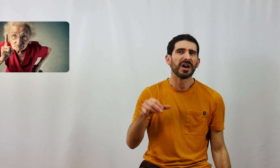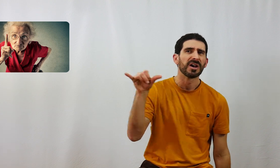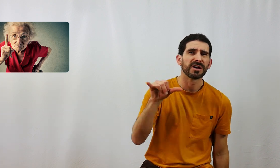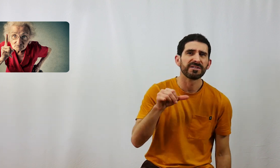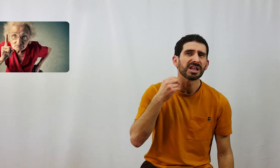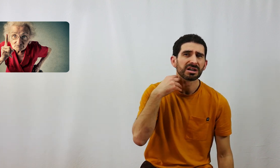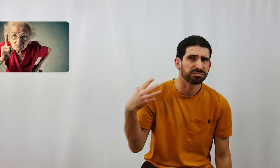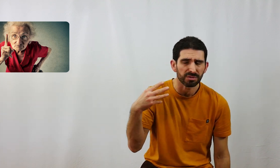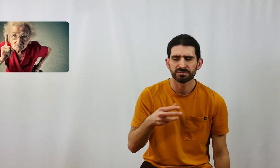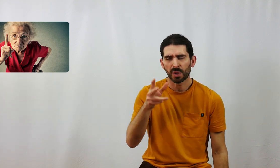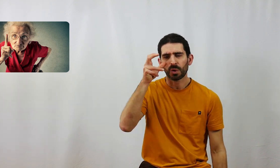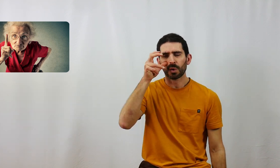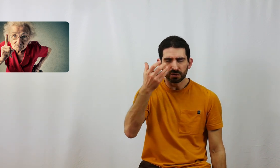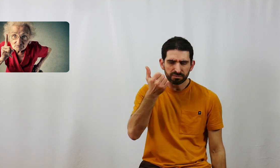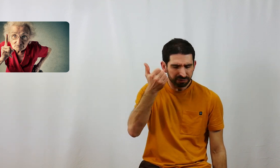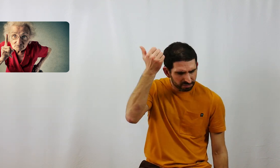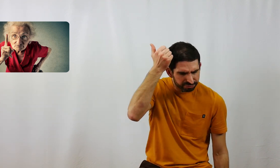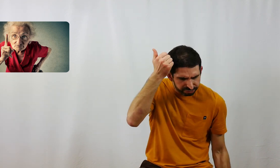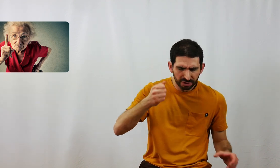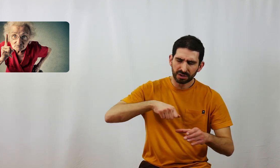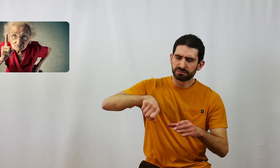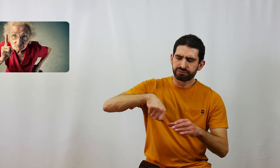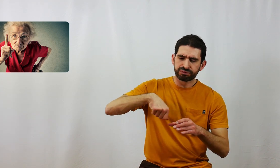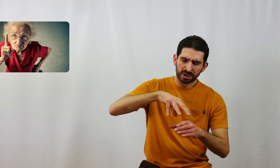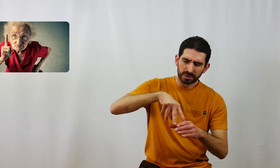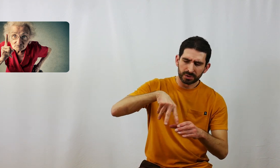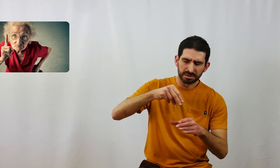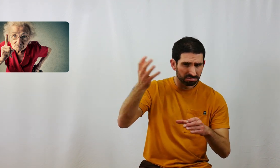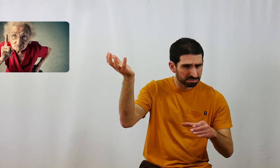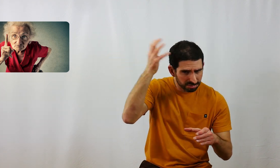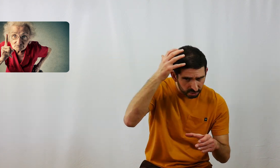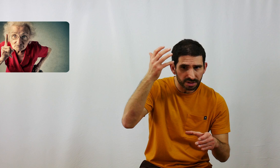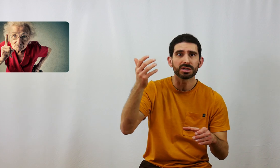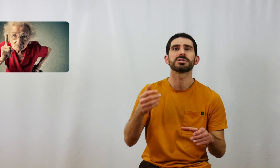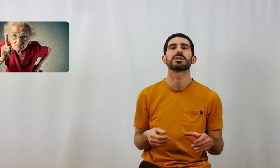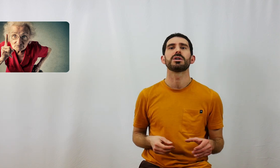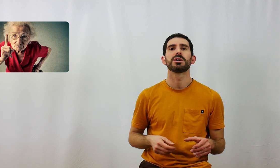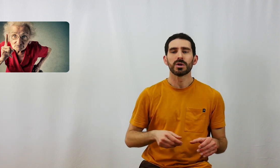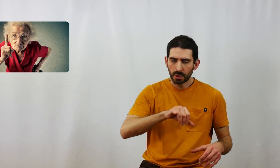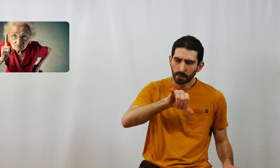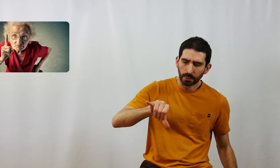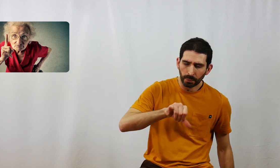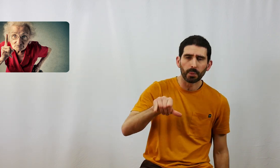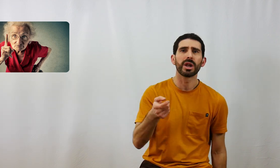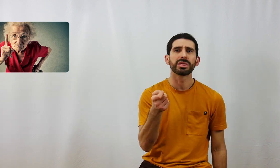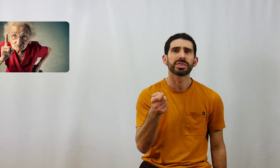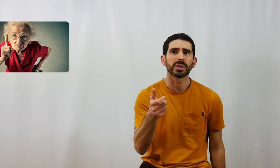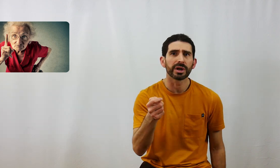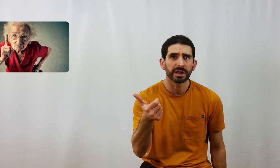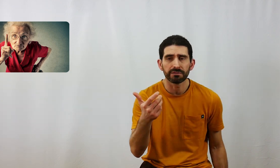Du vinaigre blanc, du jus d'oignons, de la mayonnaise, de l'huile d'olive,